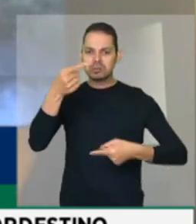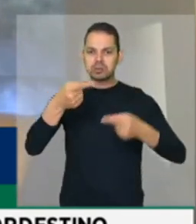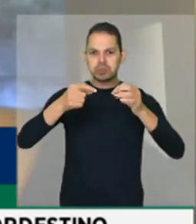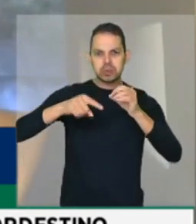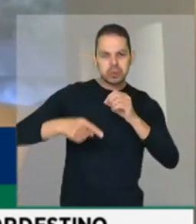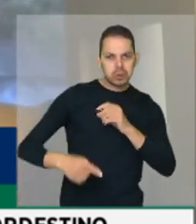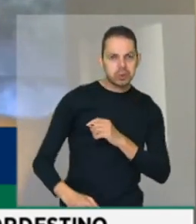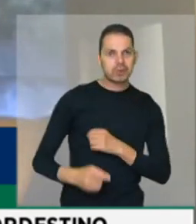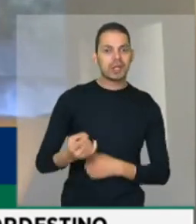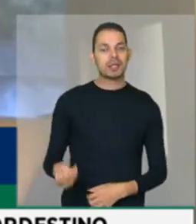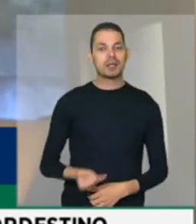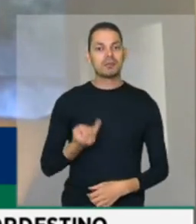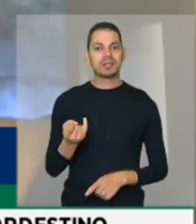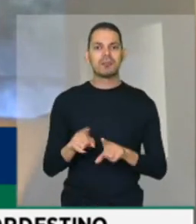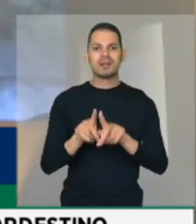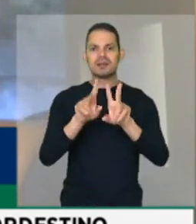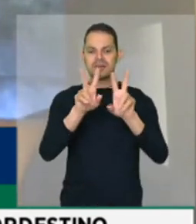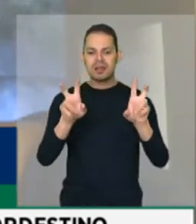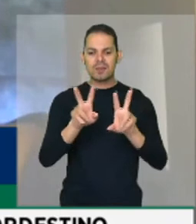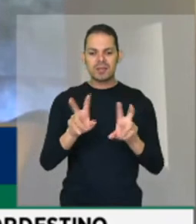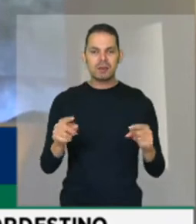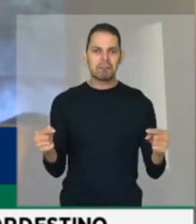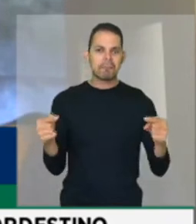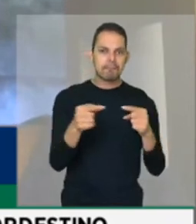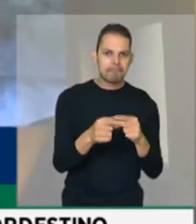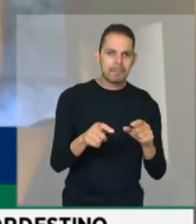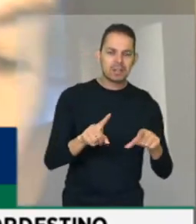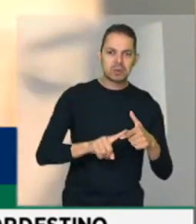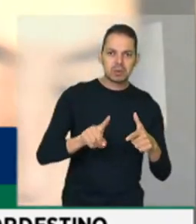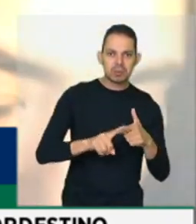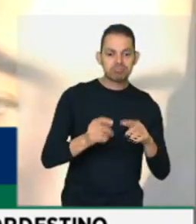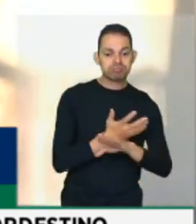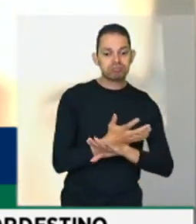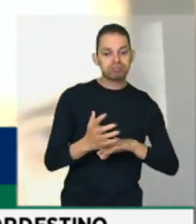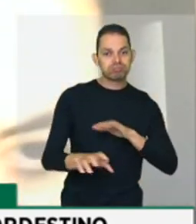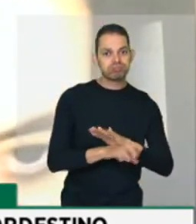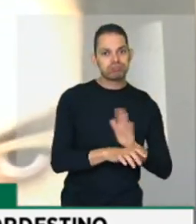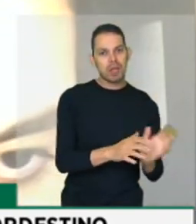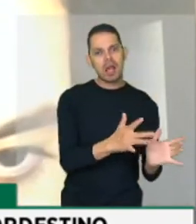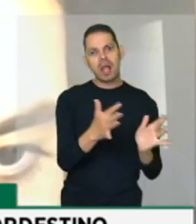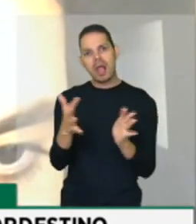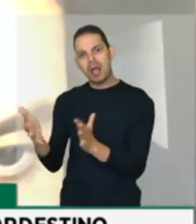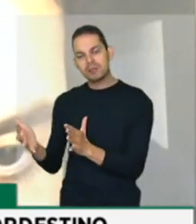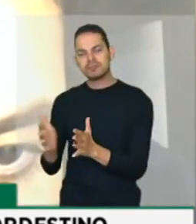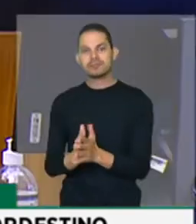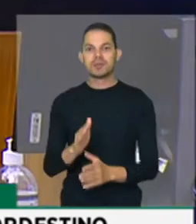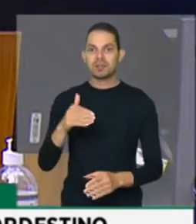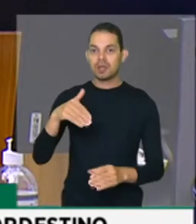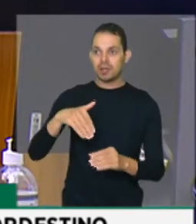FUNDAMENTAL E OUTROS TEMAS QUE ENVOLVEM O COLAPSO AMBIENTAL EM CURSO. ENTÃO O PSOL ORIENTA NÃO, PRESIDENTE. [DEPUTADO]: PRESIDENTE, PELO PDT.